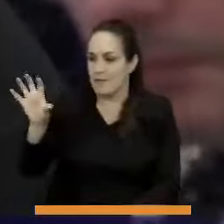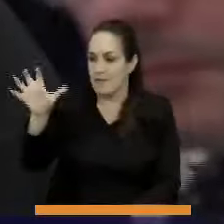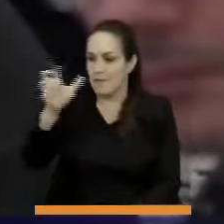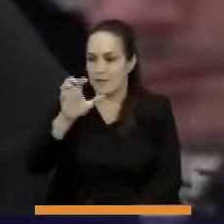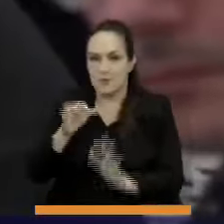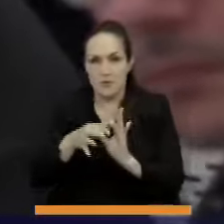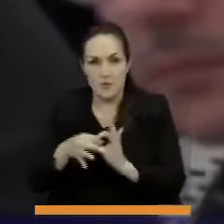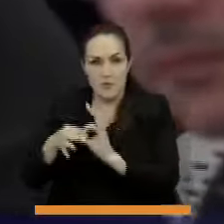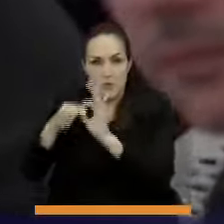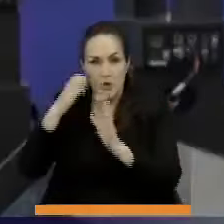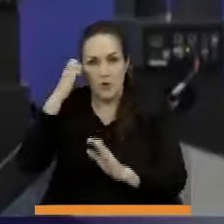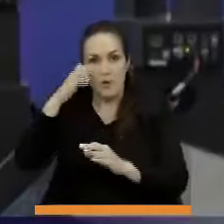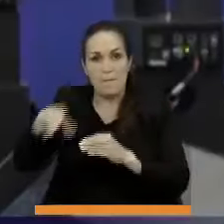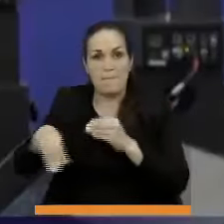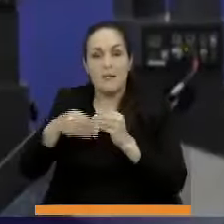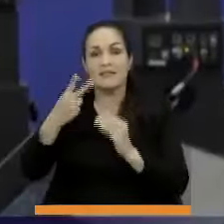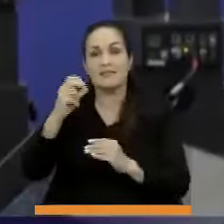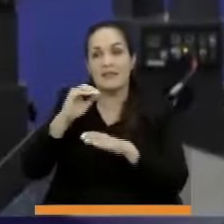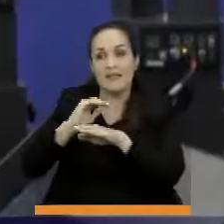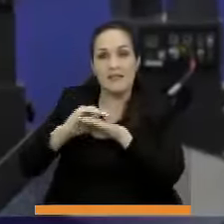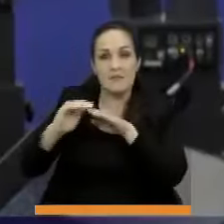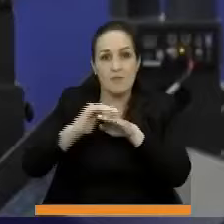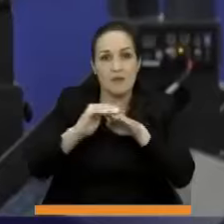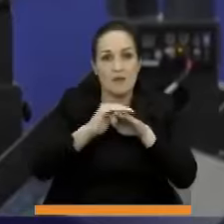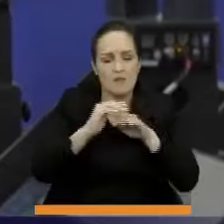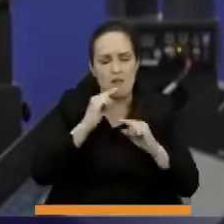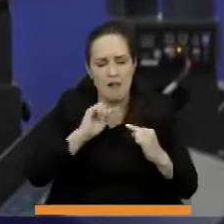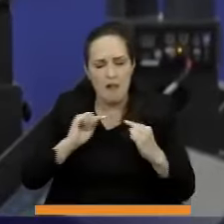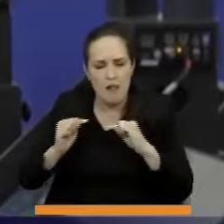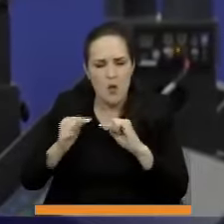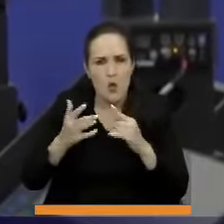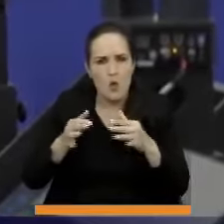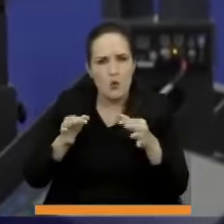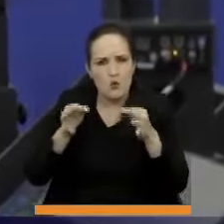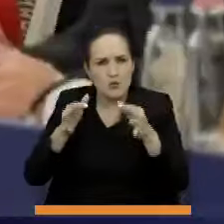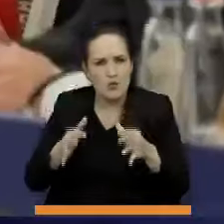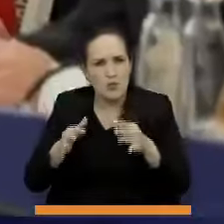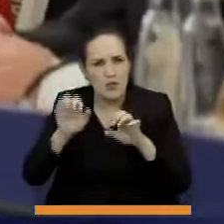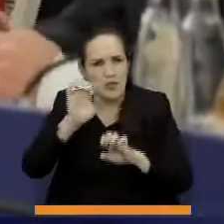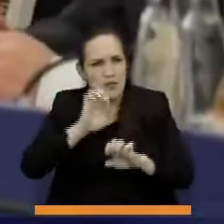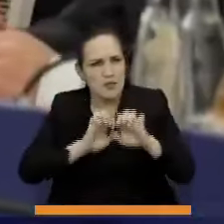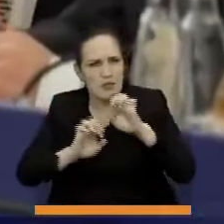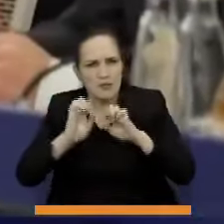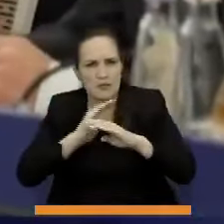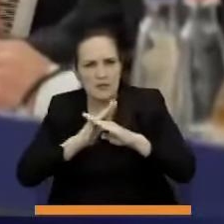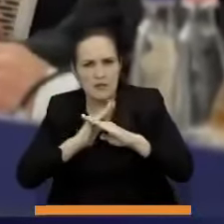EL REGRESO DE TRUMP A LA CASA BLANCA TEMA CENTRAL LA CUMBRE DE LA COMUNIDAD POLíTICA EUROPEA DONDE